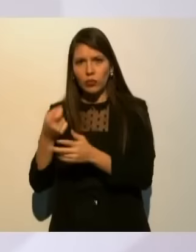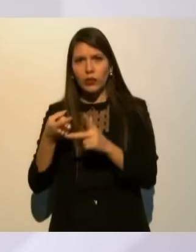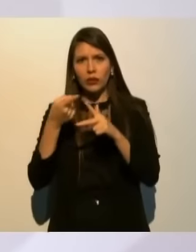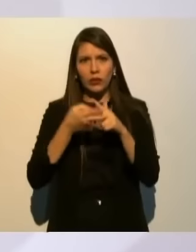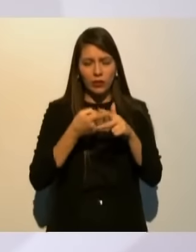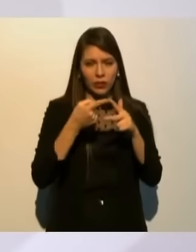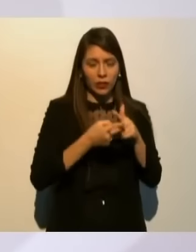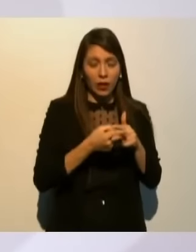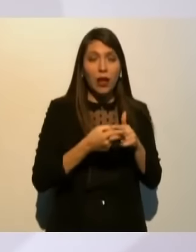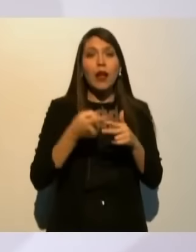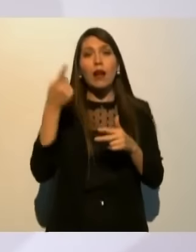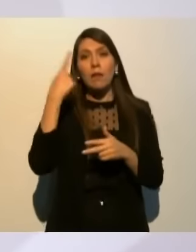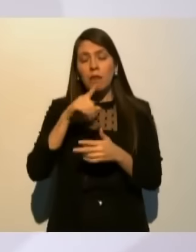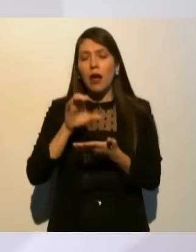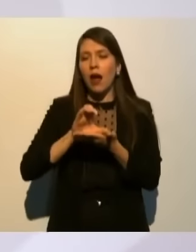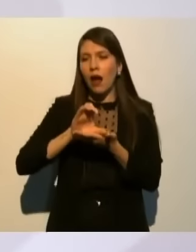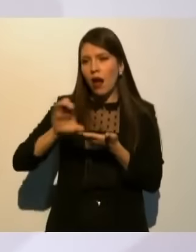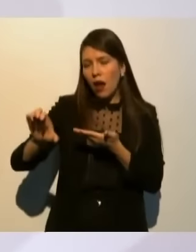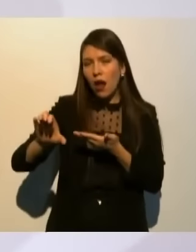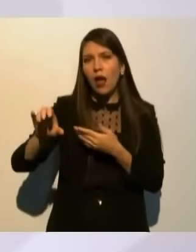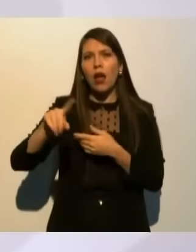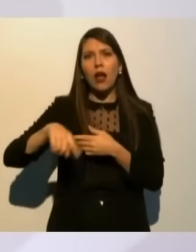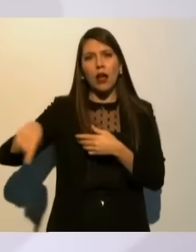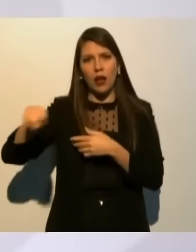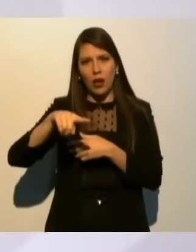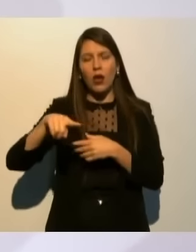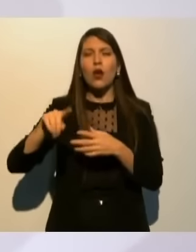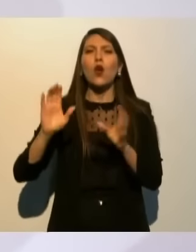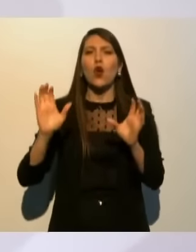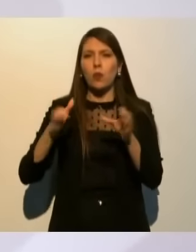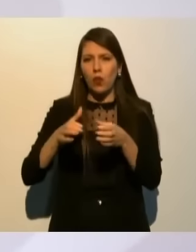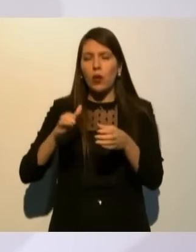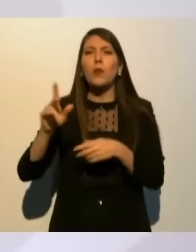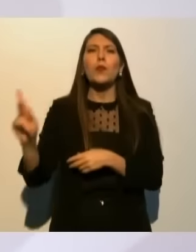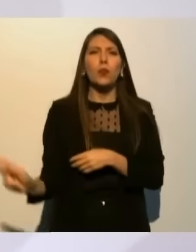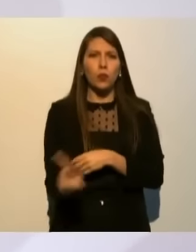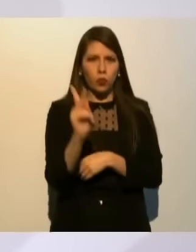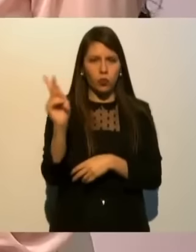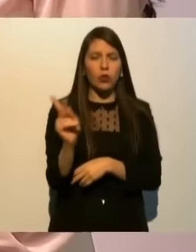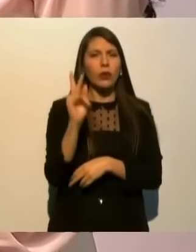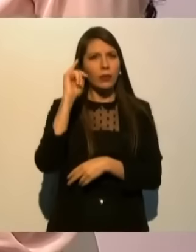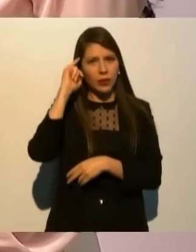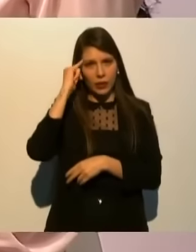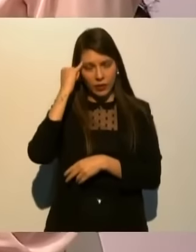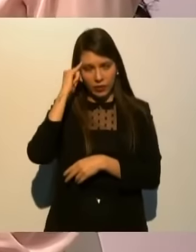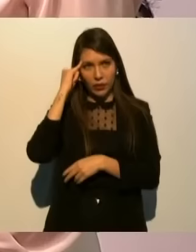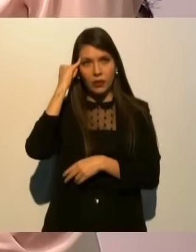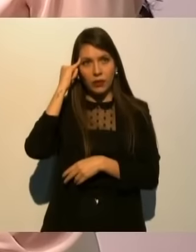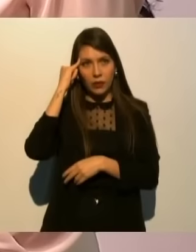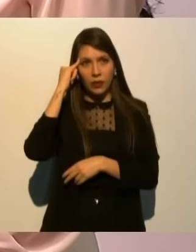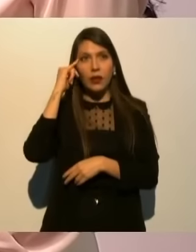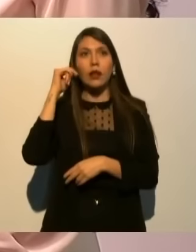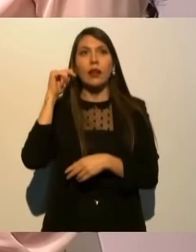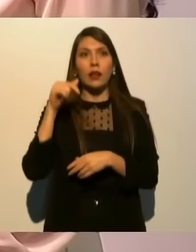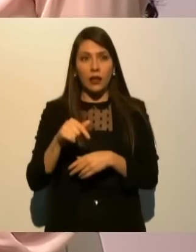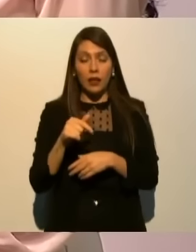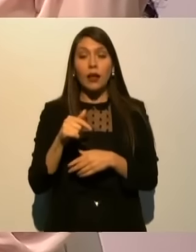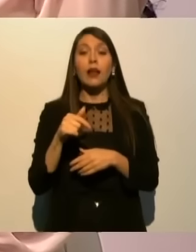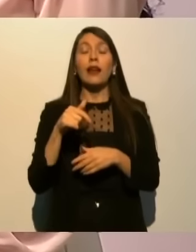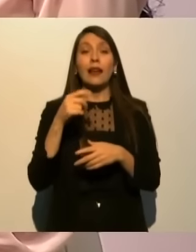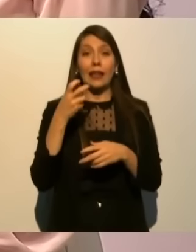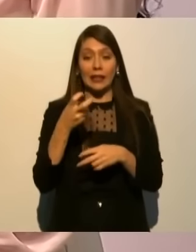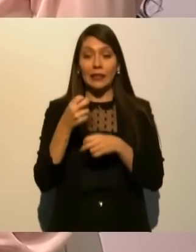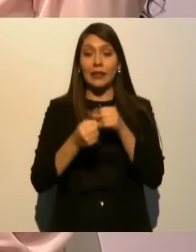a los pueblos y comunidades indígenas que serán administradas a partir de este año directamente